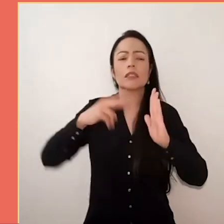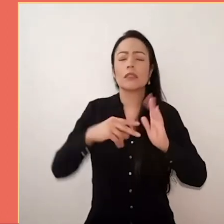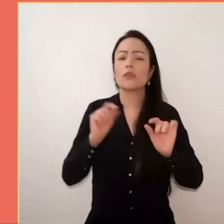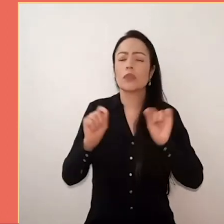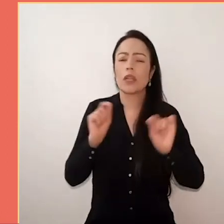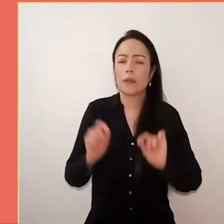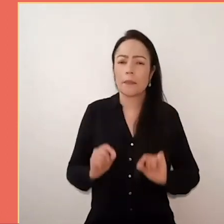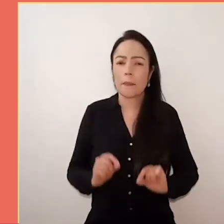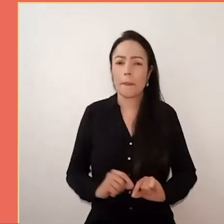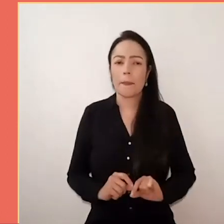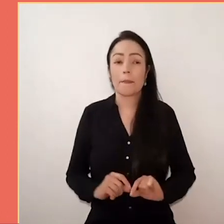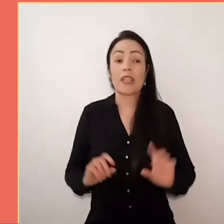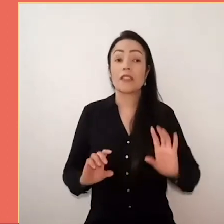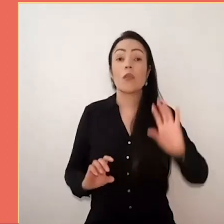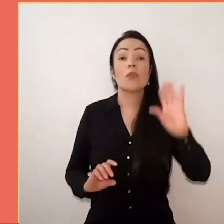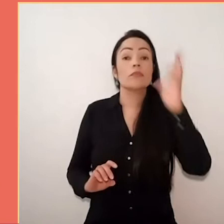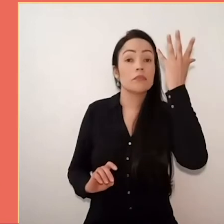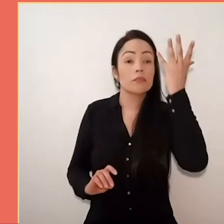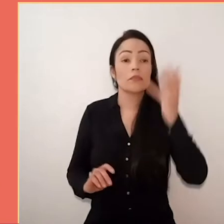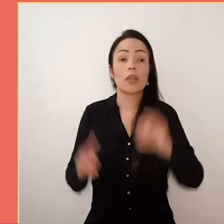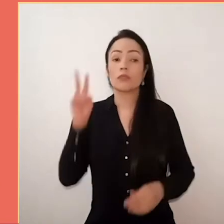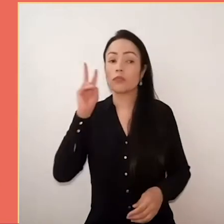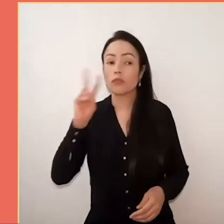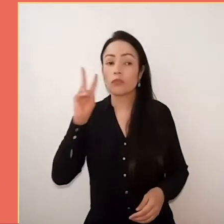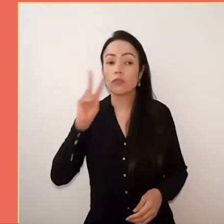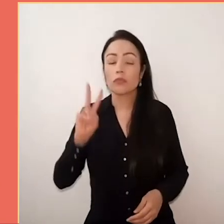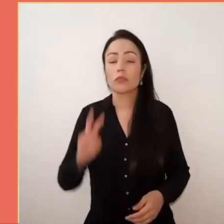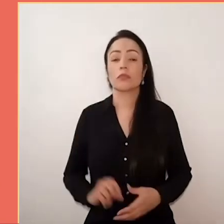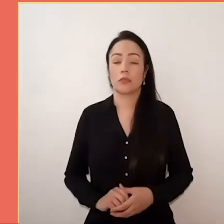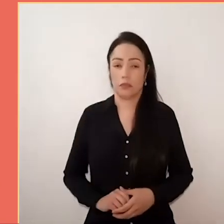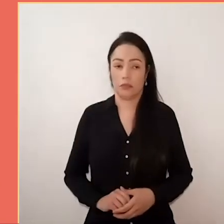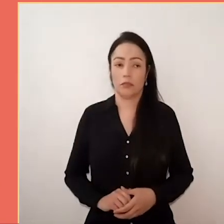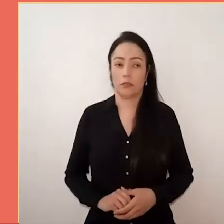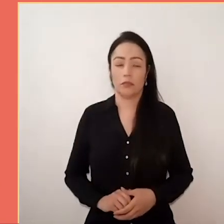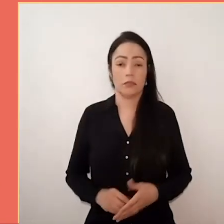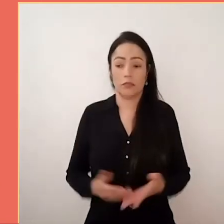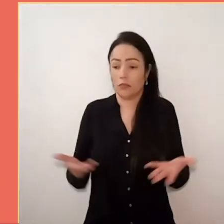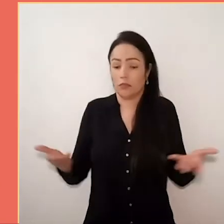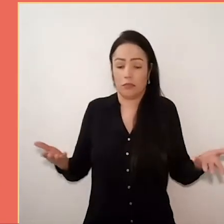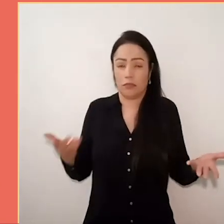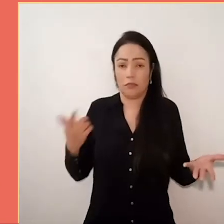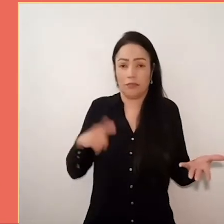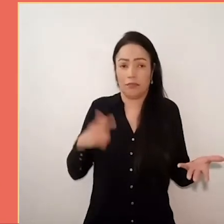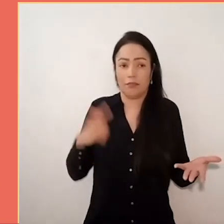de situações, leitor histórico. A gente não tem leitor histórico. E quando eu falo de leitor histórico